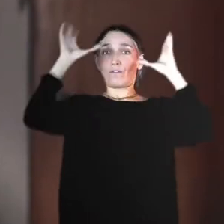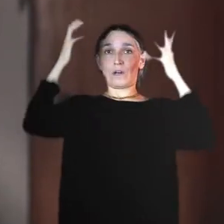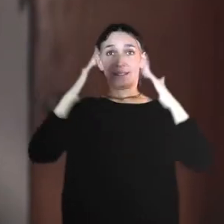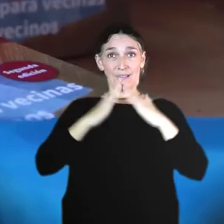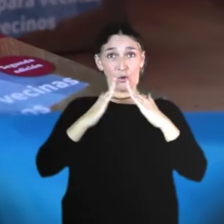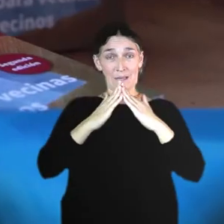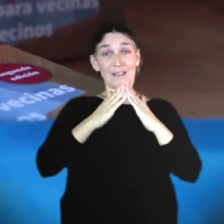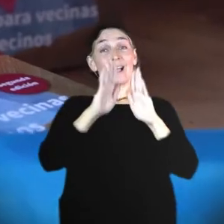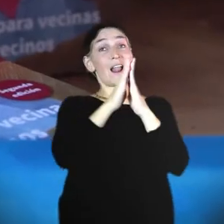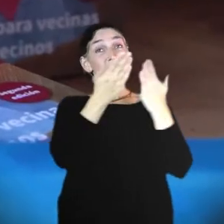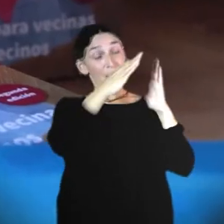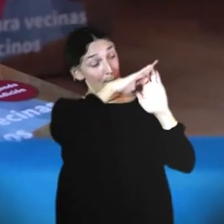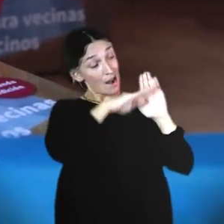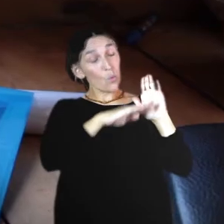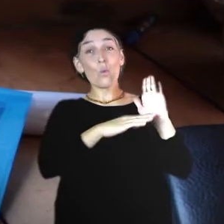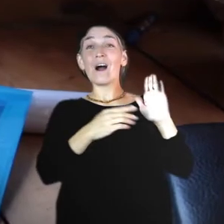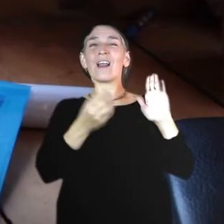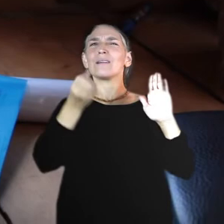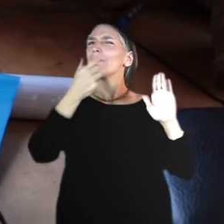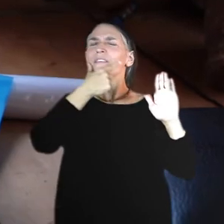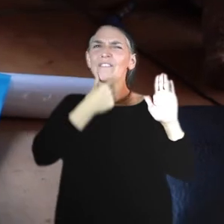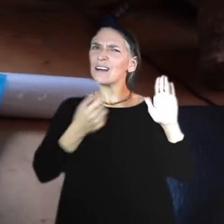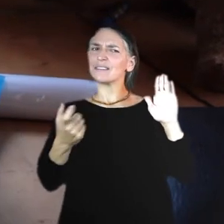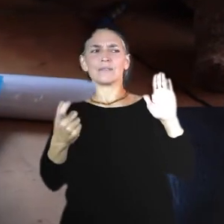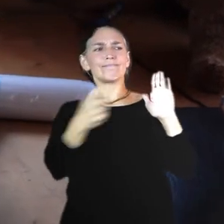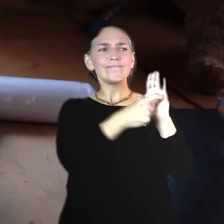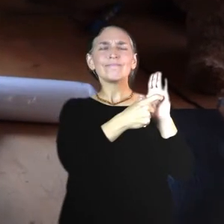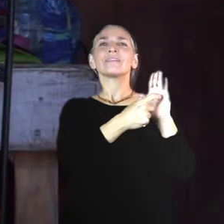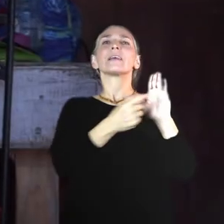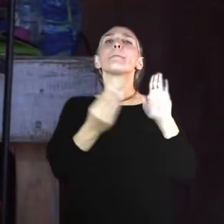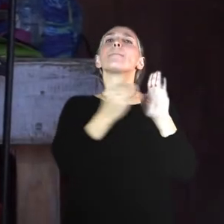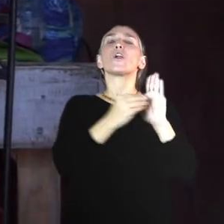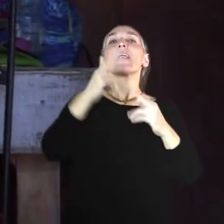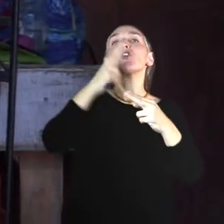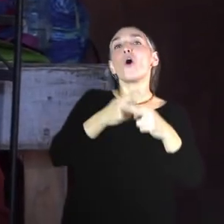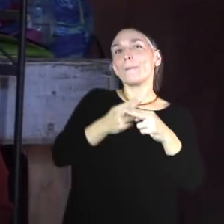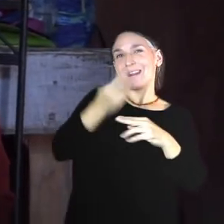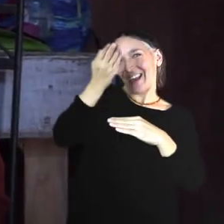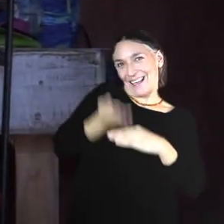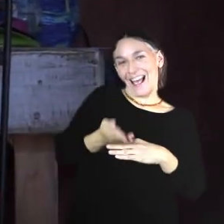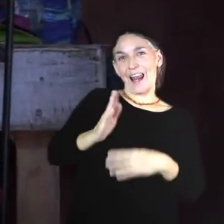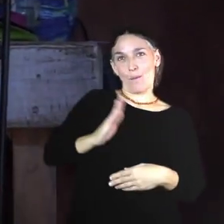Y en el manual que escribimos, nos parecía mucho mas simple darle un nombre. Porque es una persona, con un nombre.